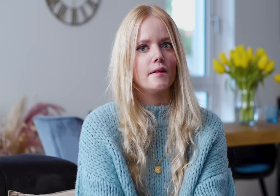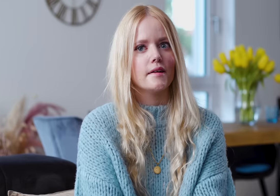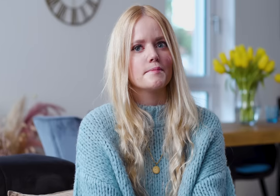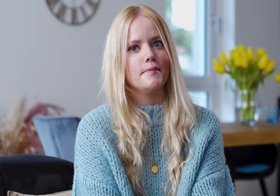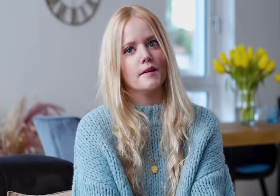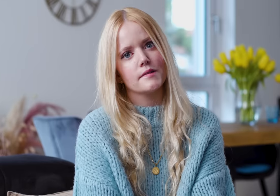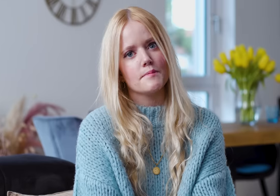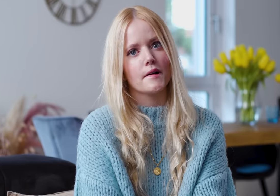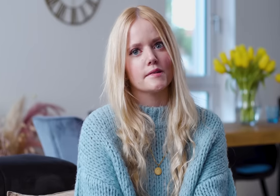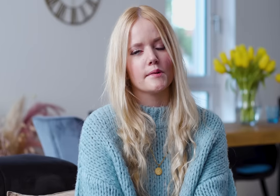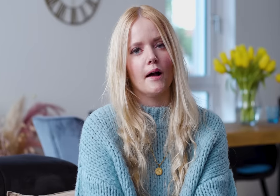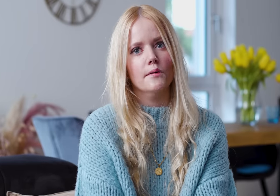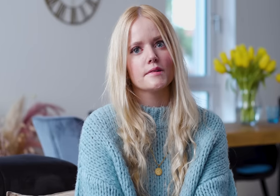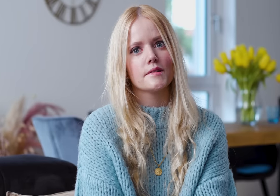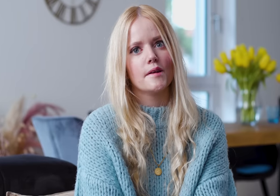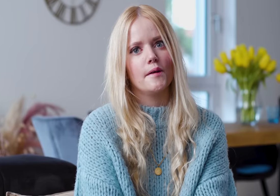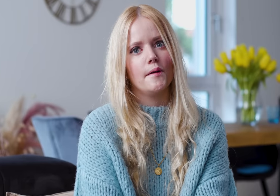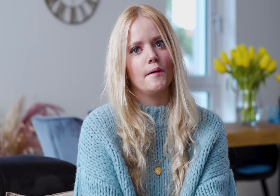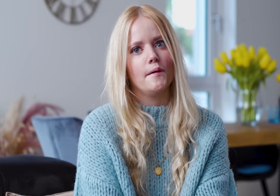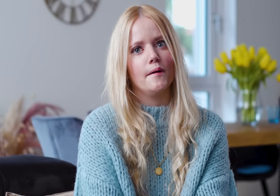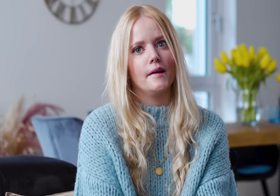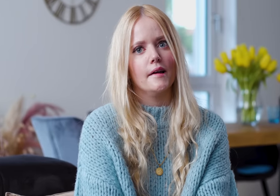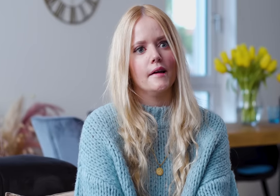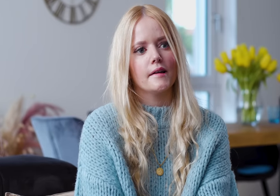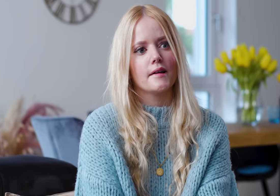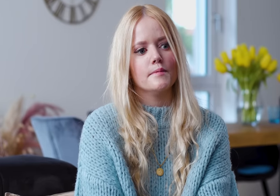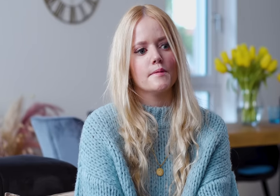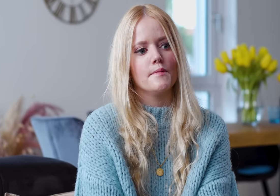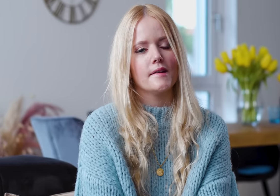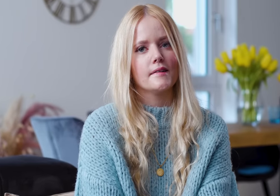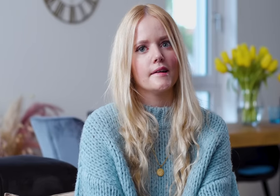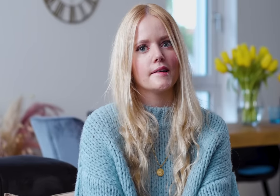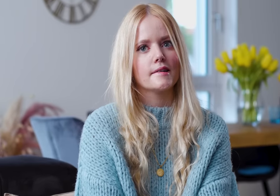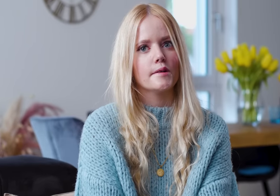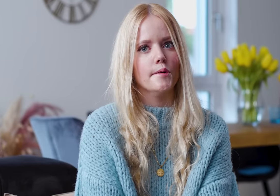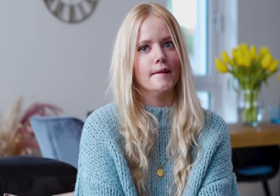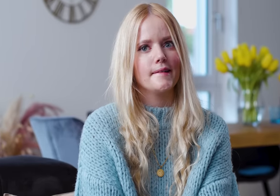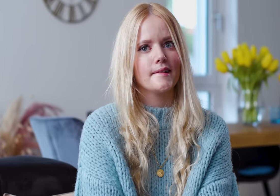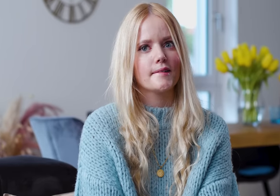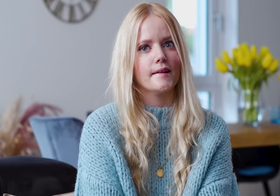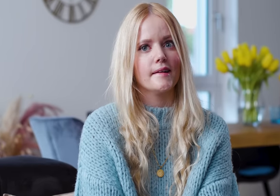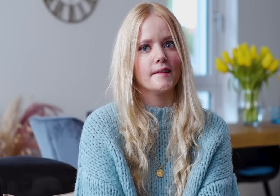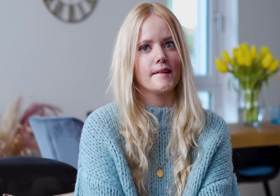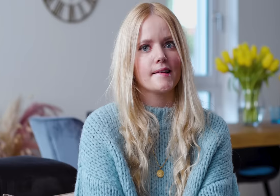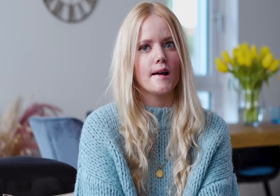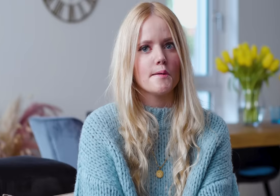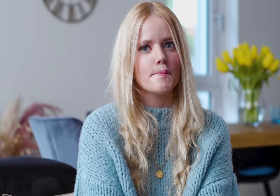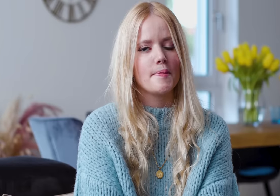Ich bin aus der Operation raus und ich hab in dem Moment nichts gehört, ich war tatsächlich taub.